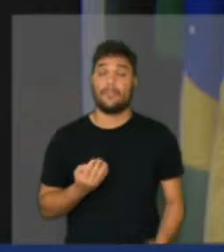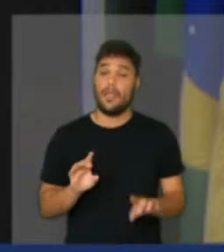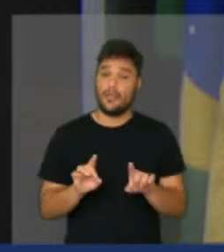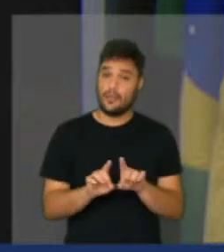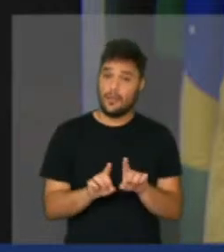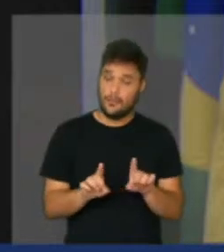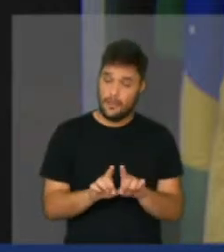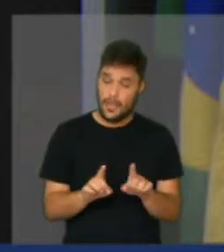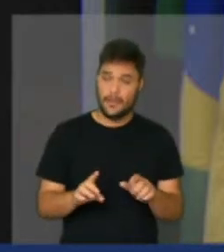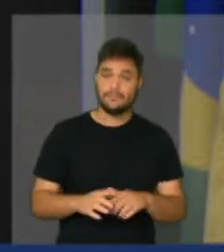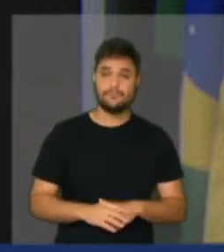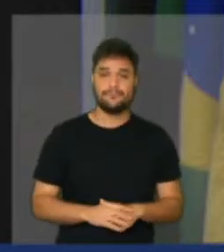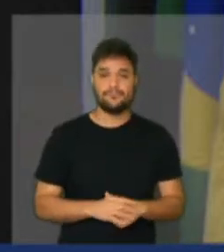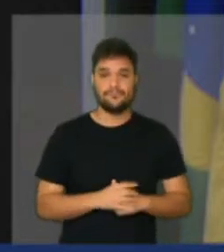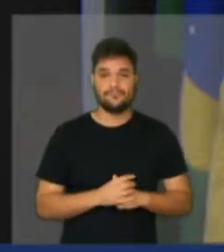FIM... POR FIM, EM 2024, 1%